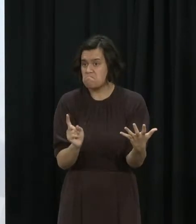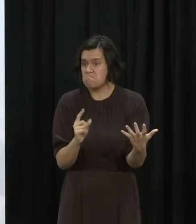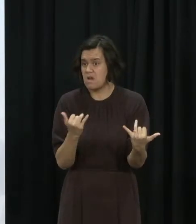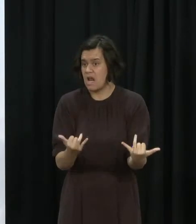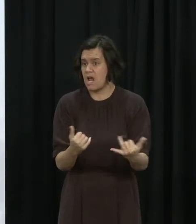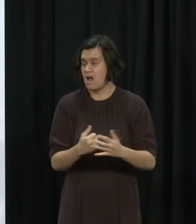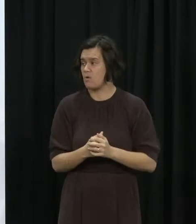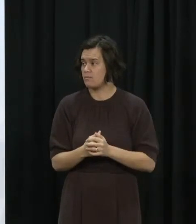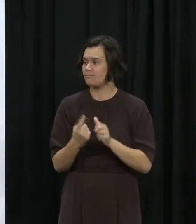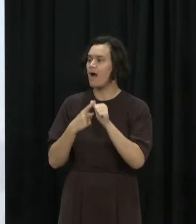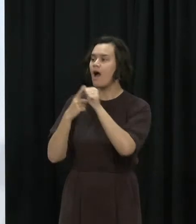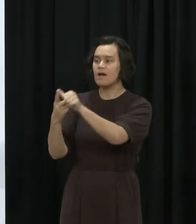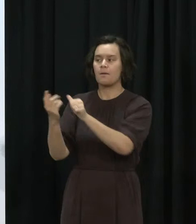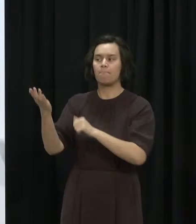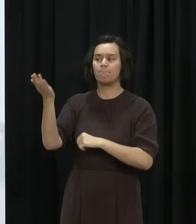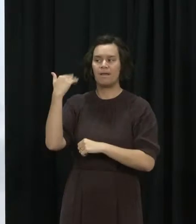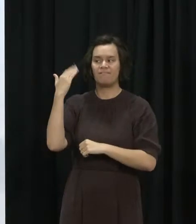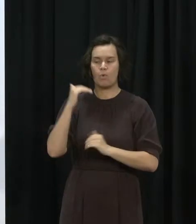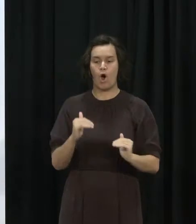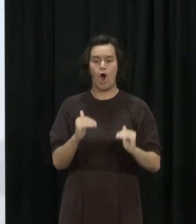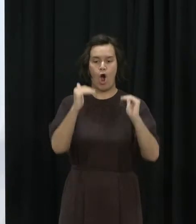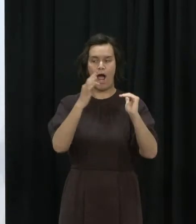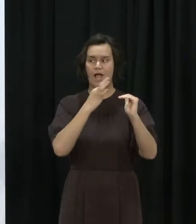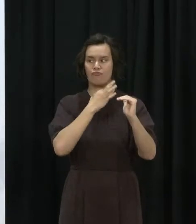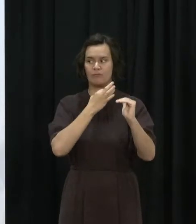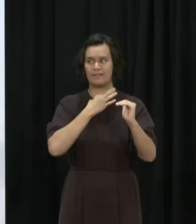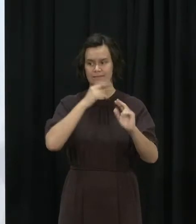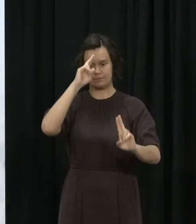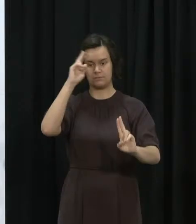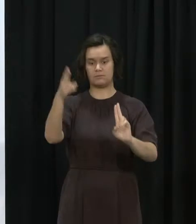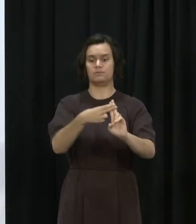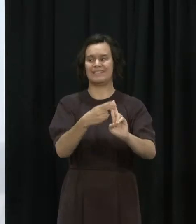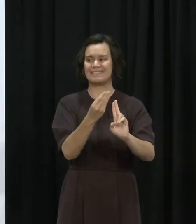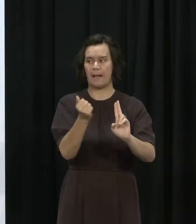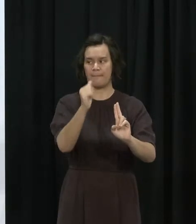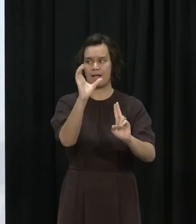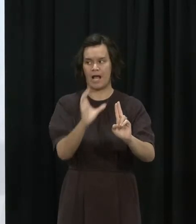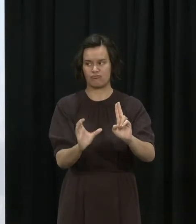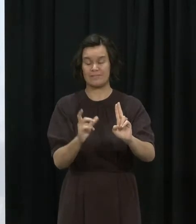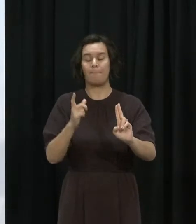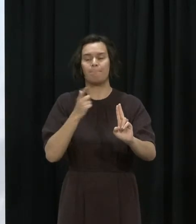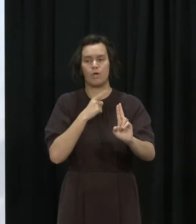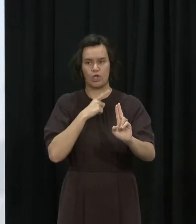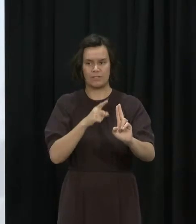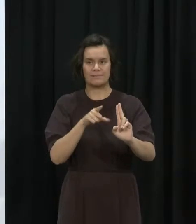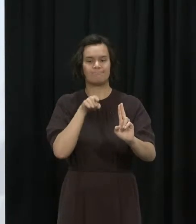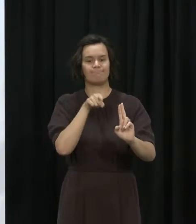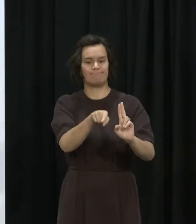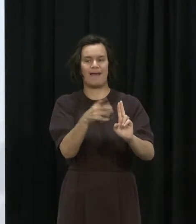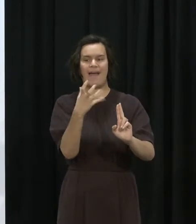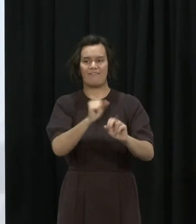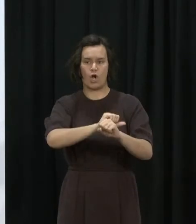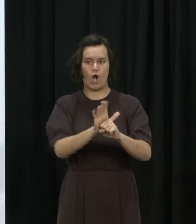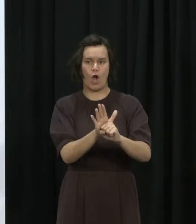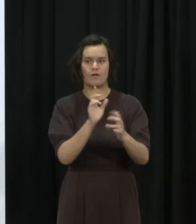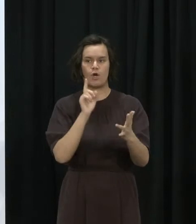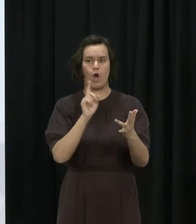He aha nga huringa ka mahia